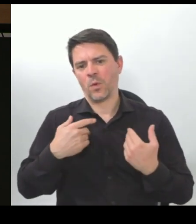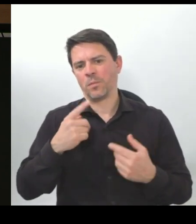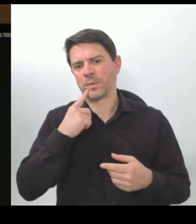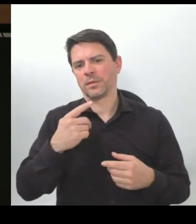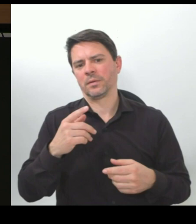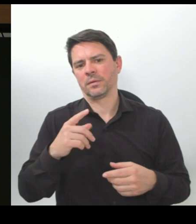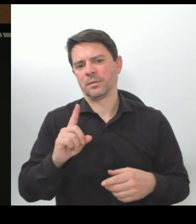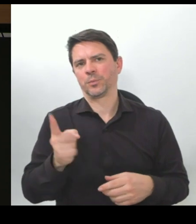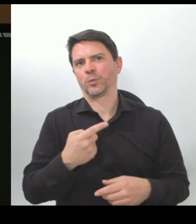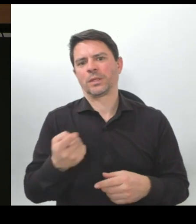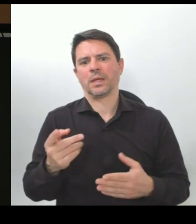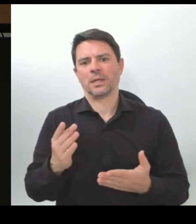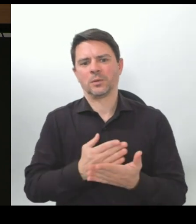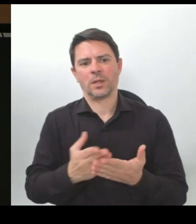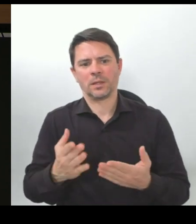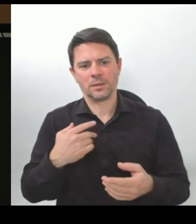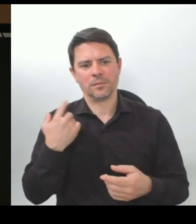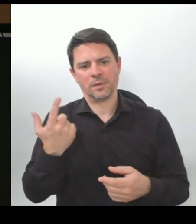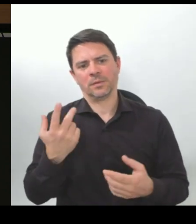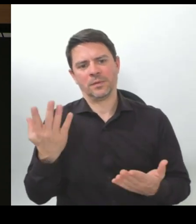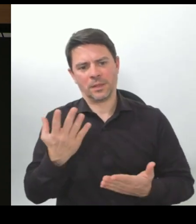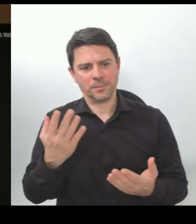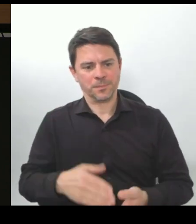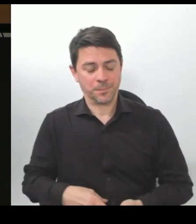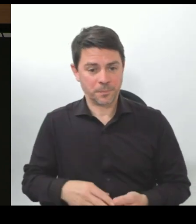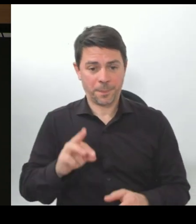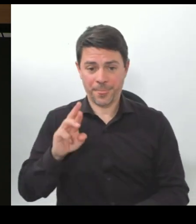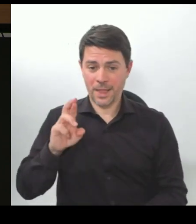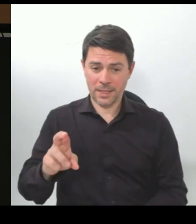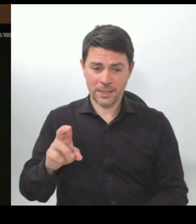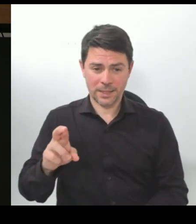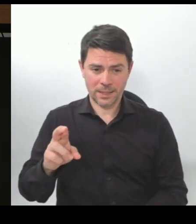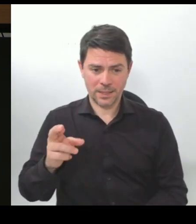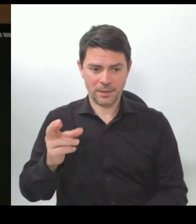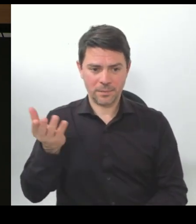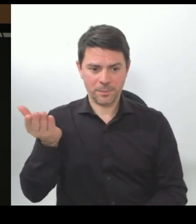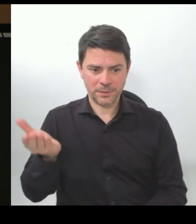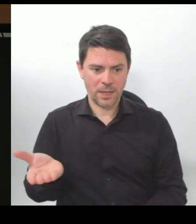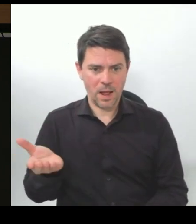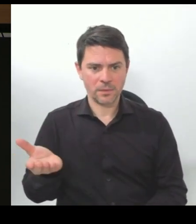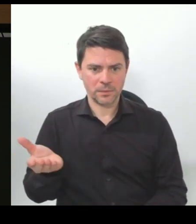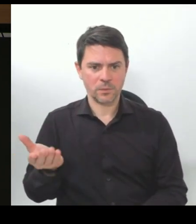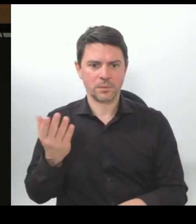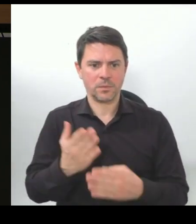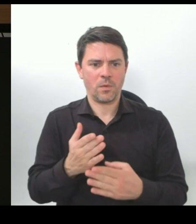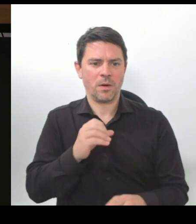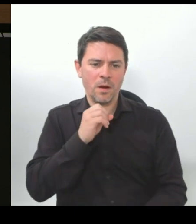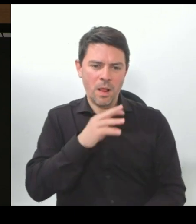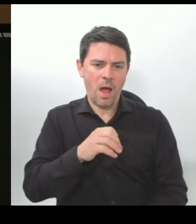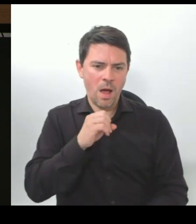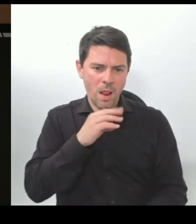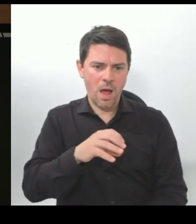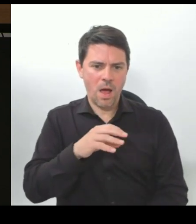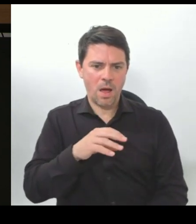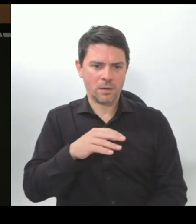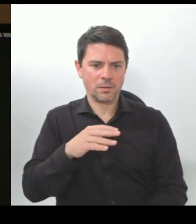Verjährung gegenüber den Leuten, die keinen Widerspruch eingelegt haben, soll das jetzt wiederholt werden?